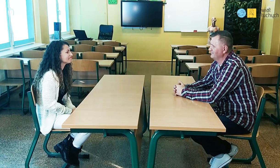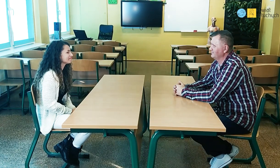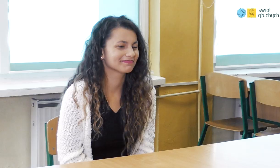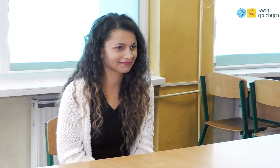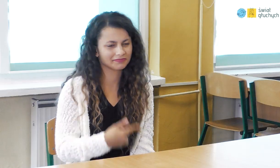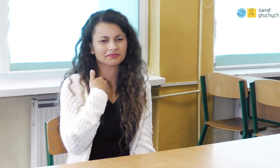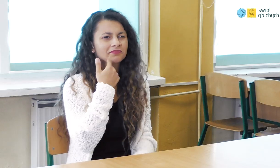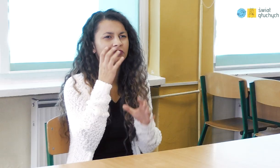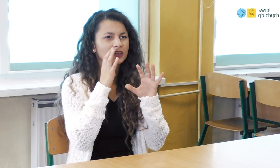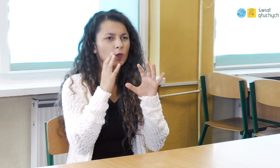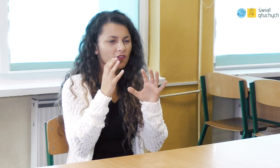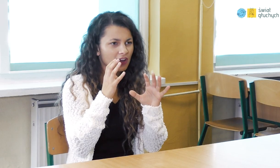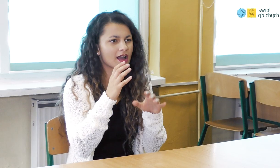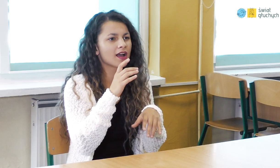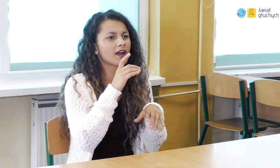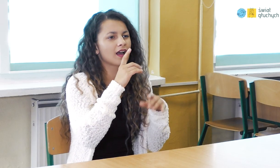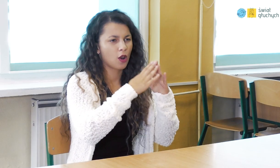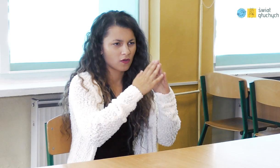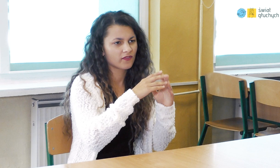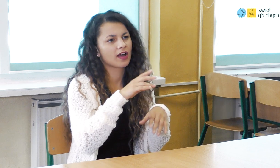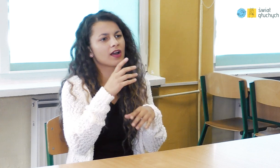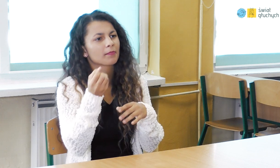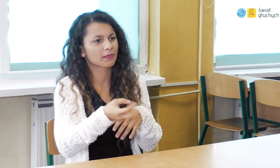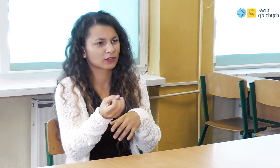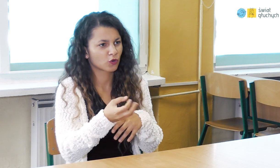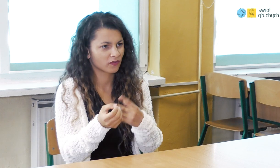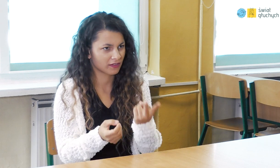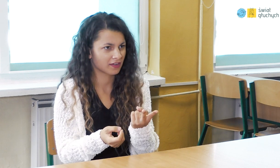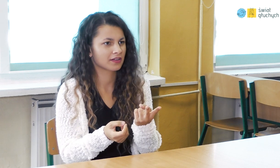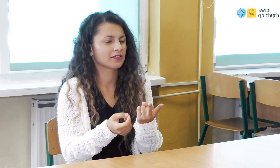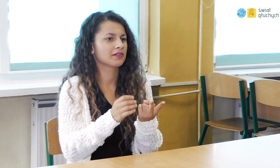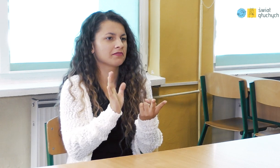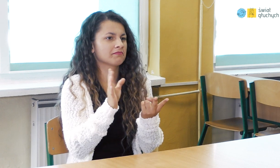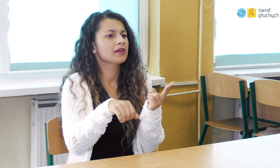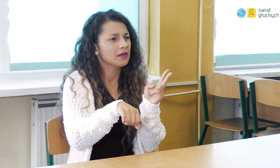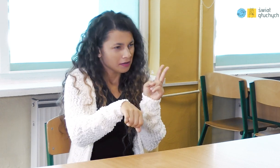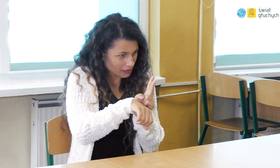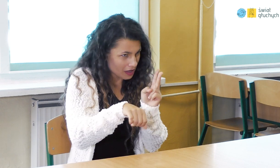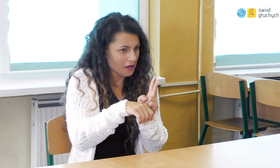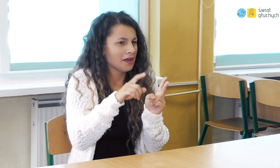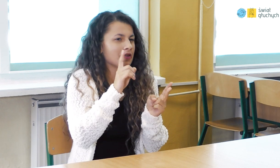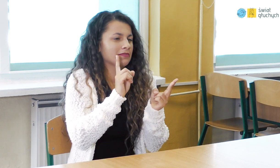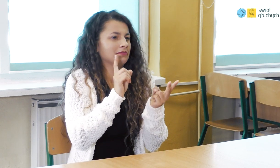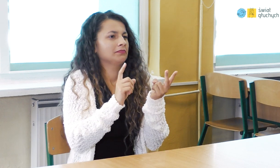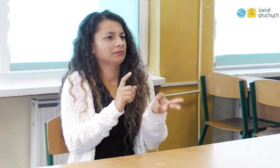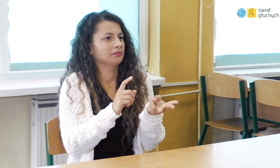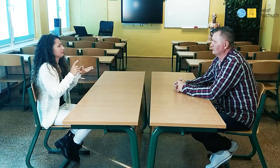Grałam w siatkówkę halową, plażową i piłkę nożną.